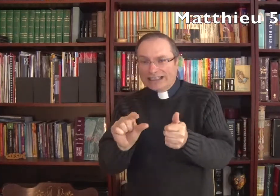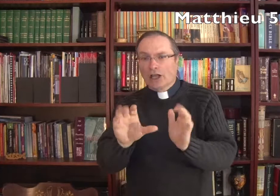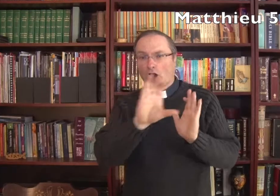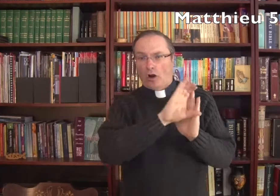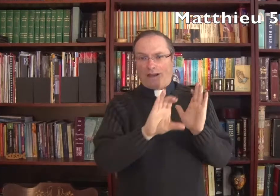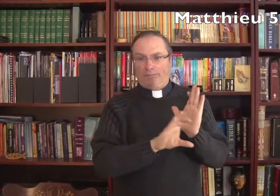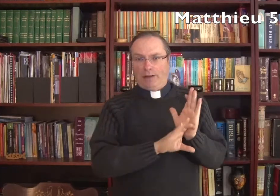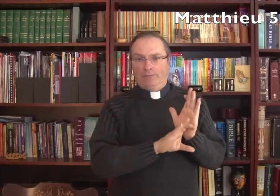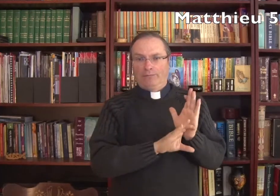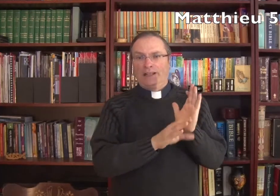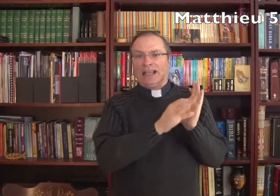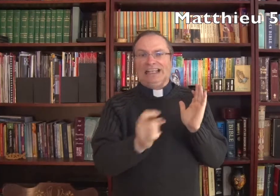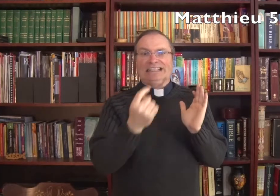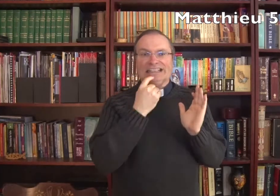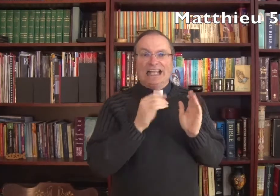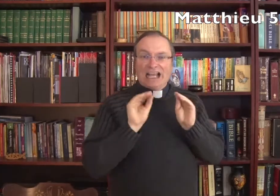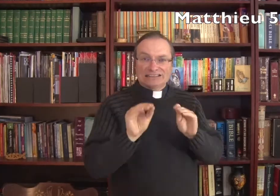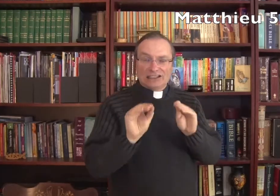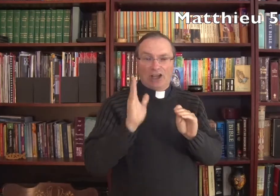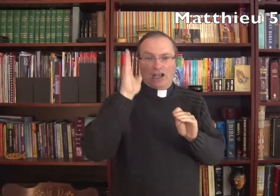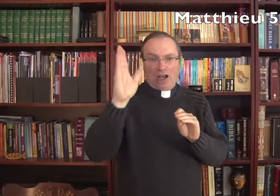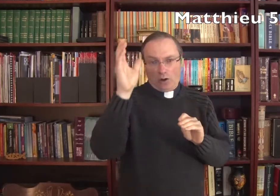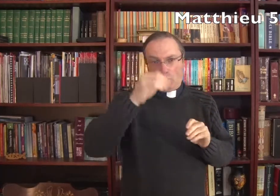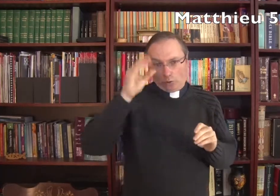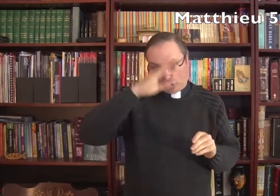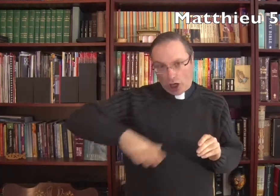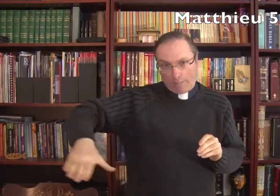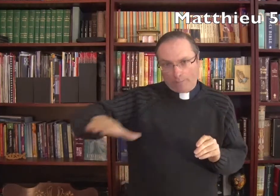commandements et qui enseignera aux hommes